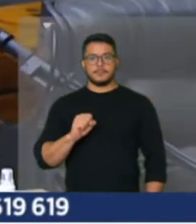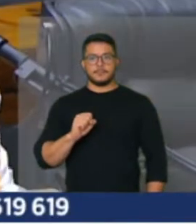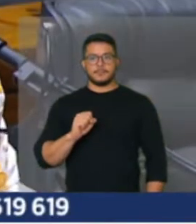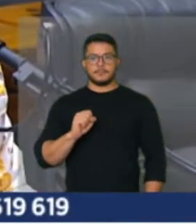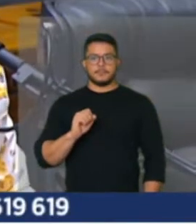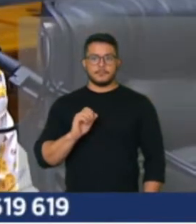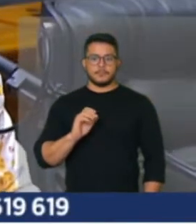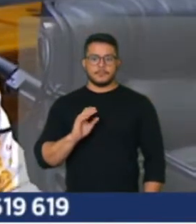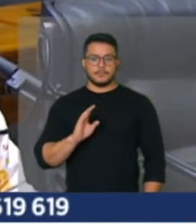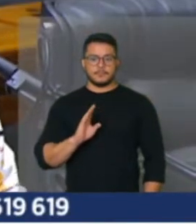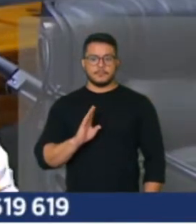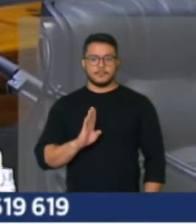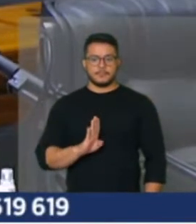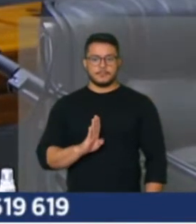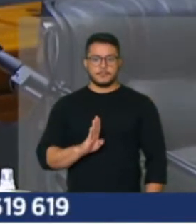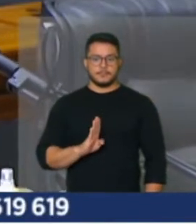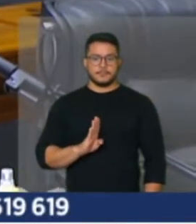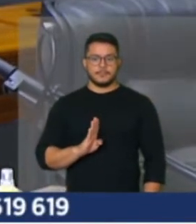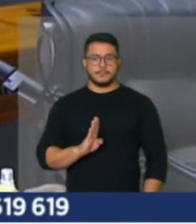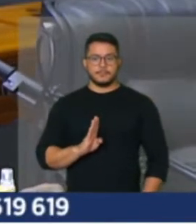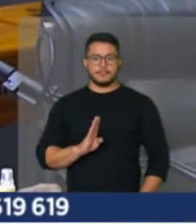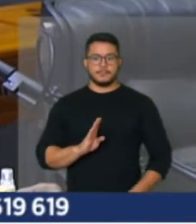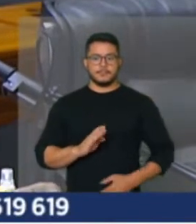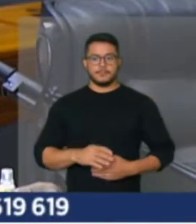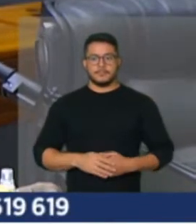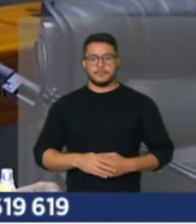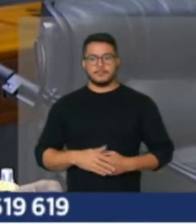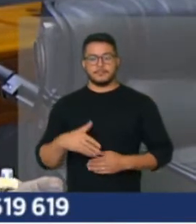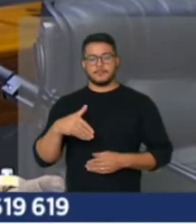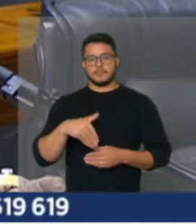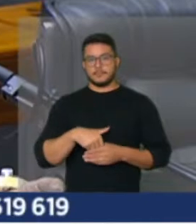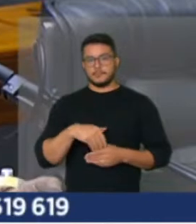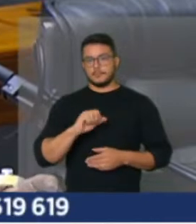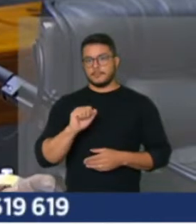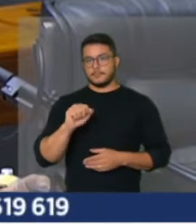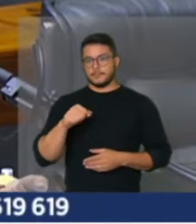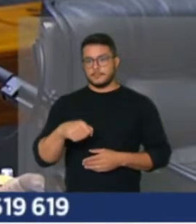PRESIDENTE, O PSB VOTARÁSIM E EU ENCAMINHO COMO